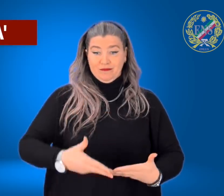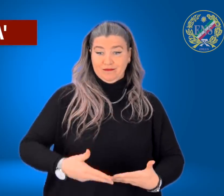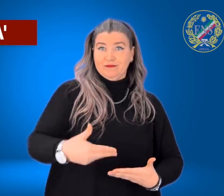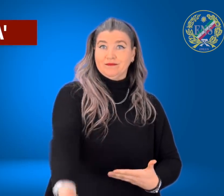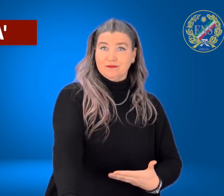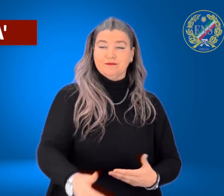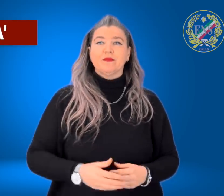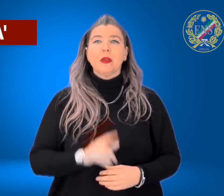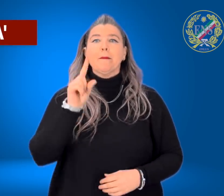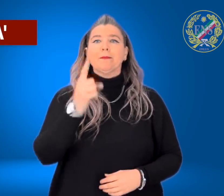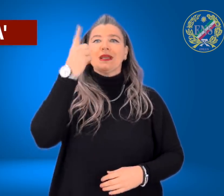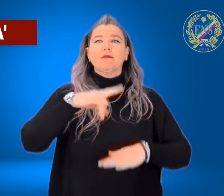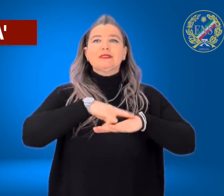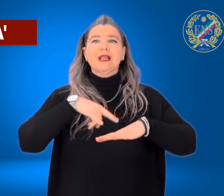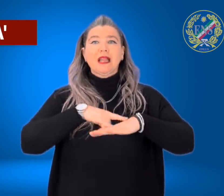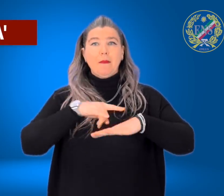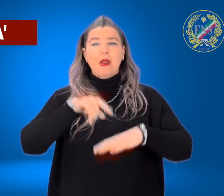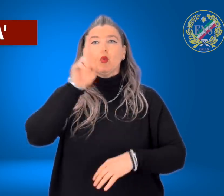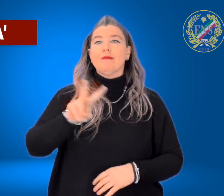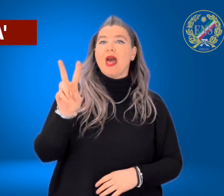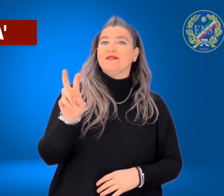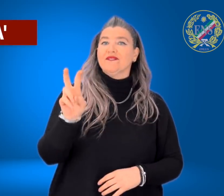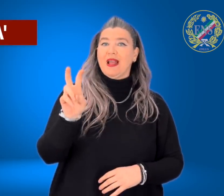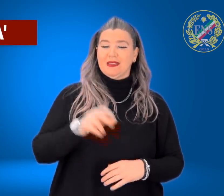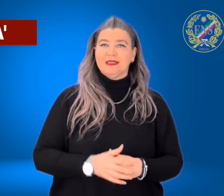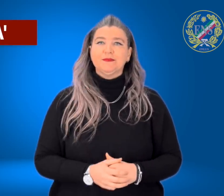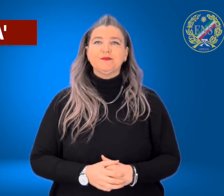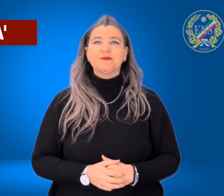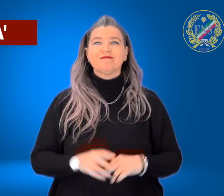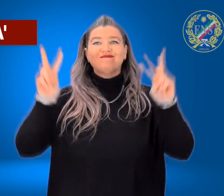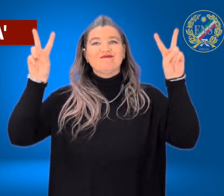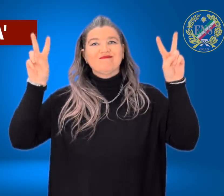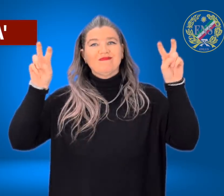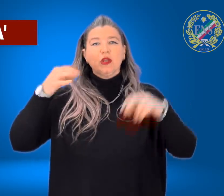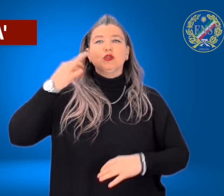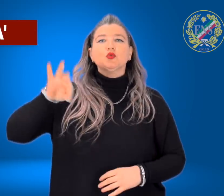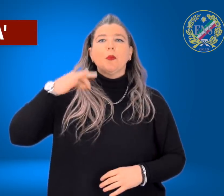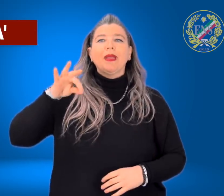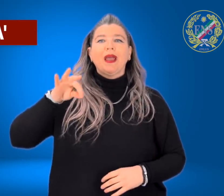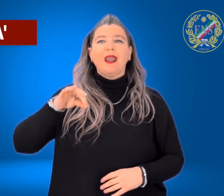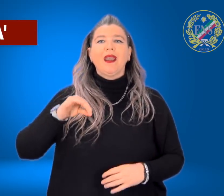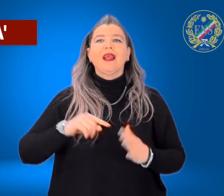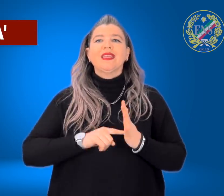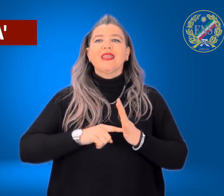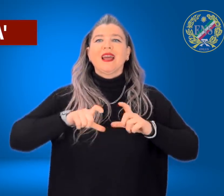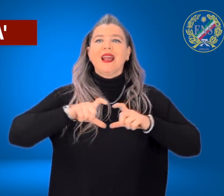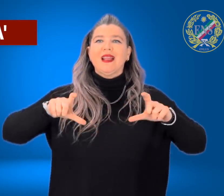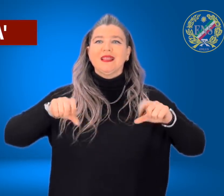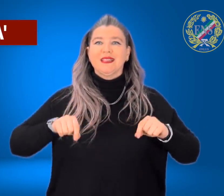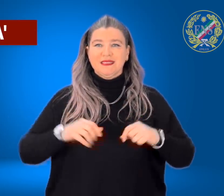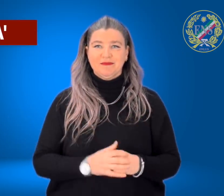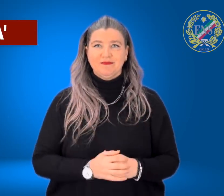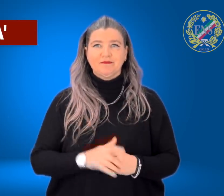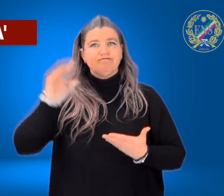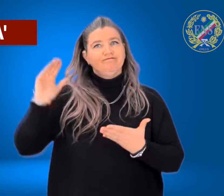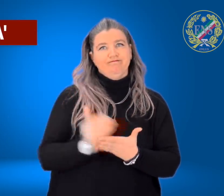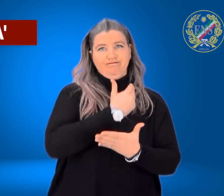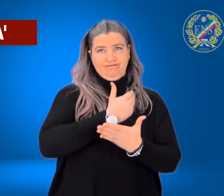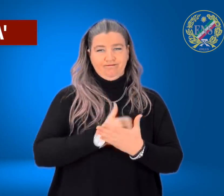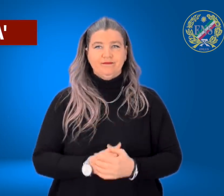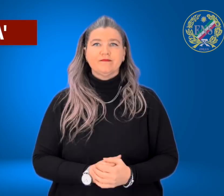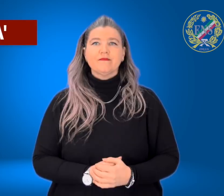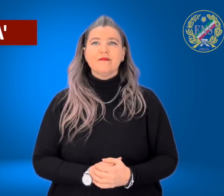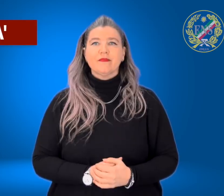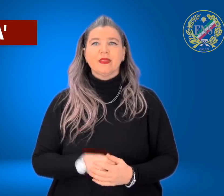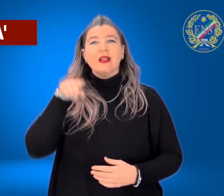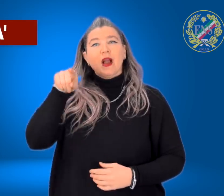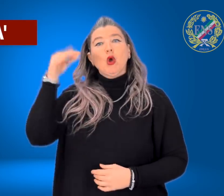Dal 1 ° settembre 2020 sarà abolito il cosiddetto superticket.